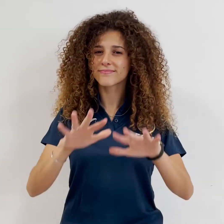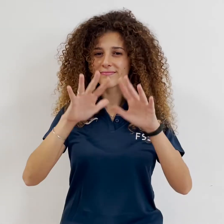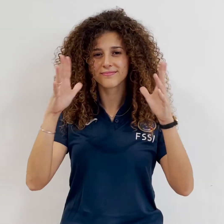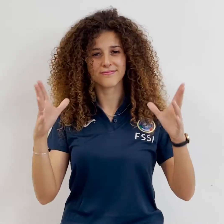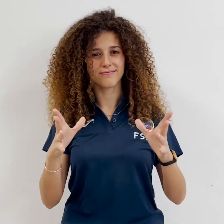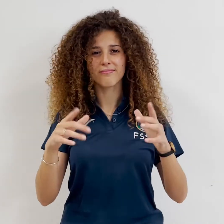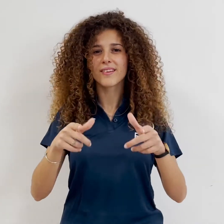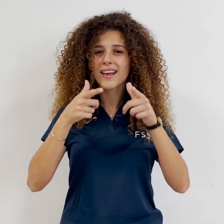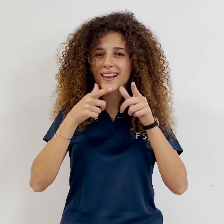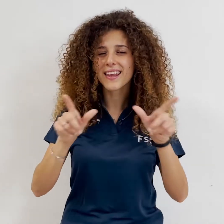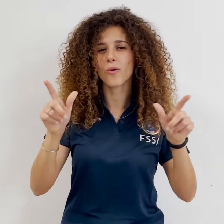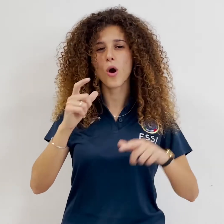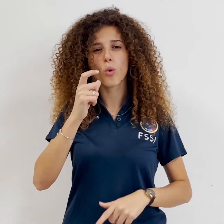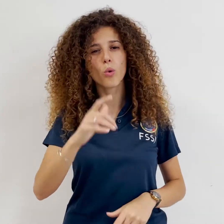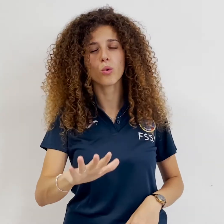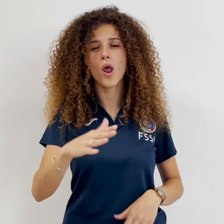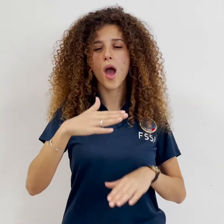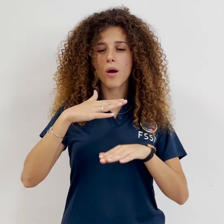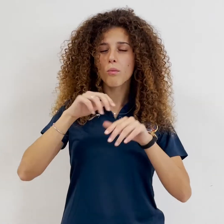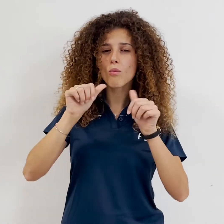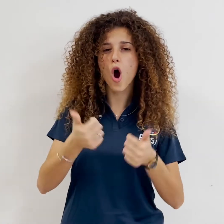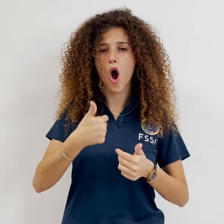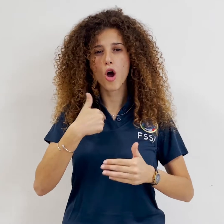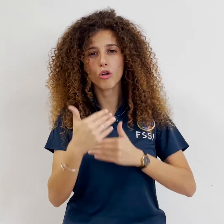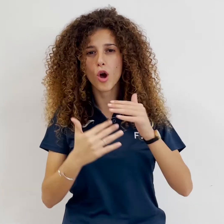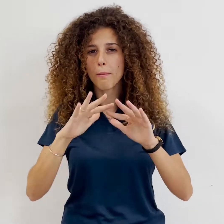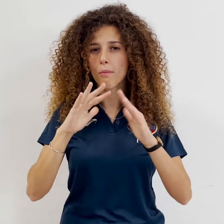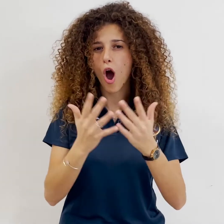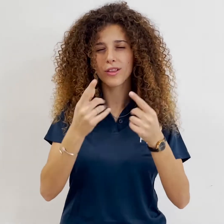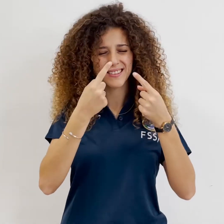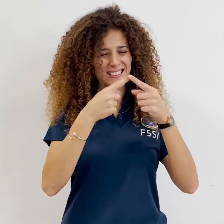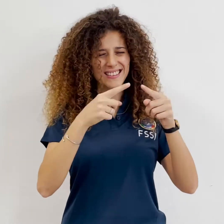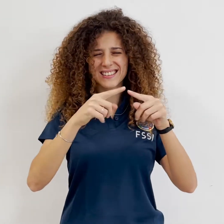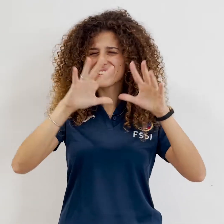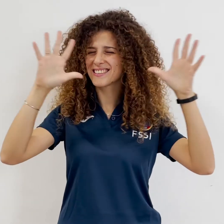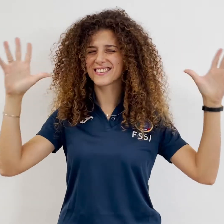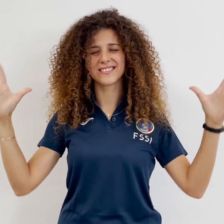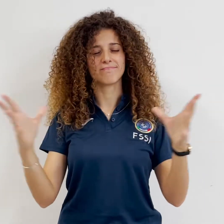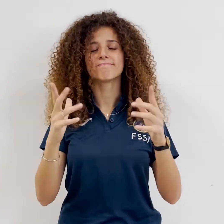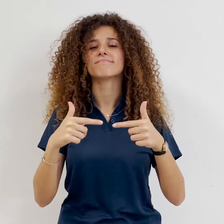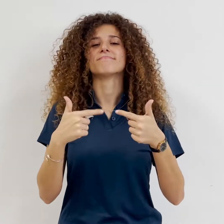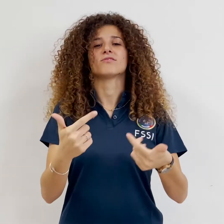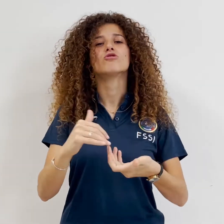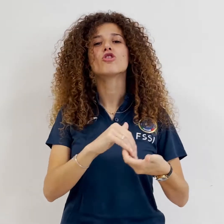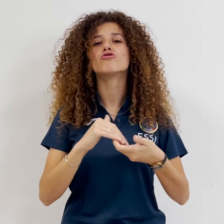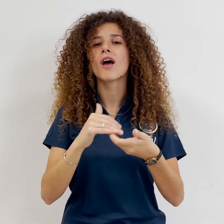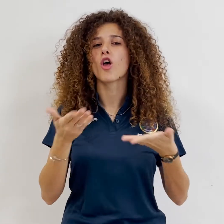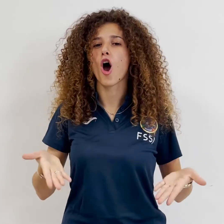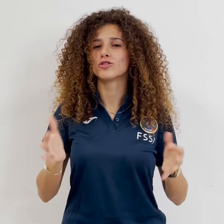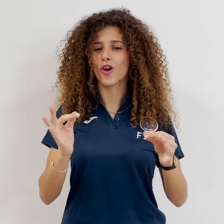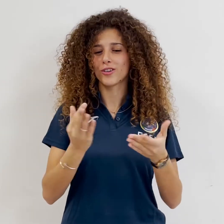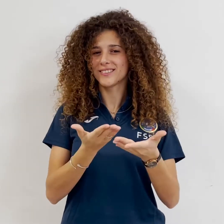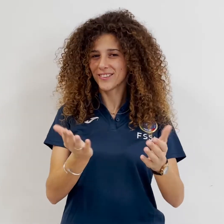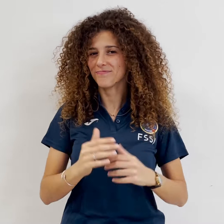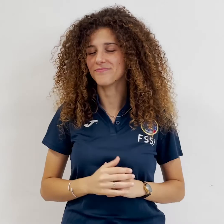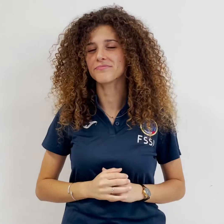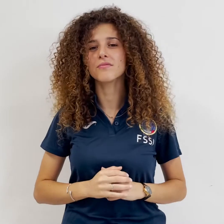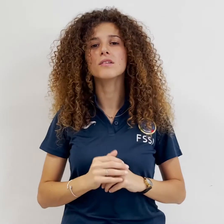Nel complesso insieme di lingue, culture e modi di essere che caratterizzano la società odierna,